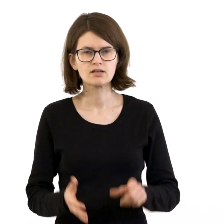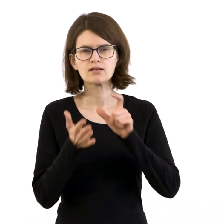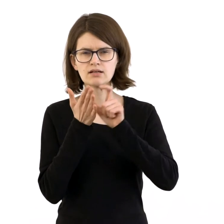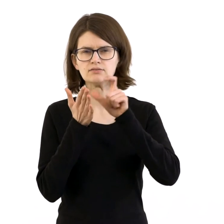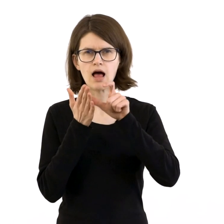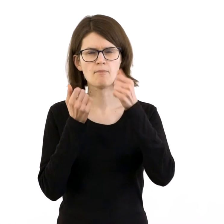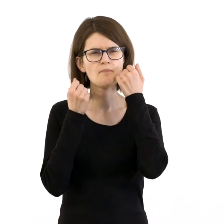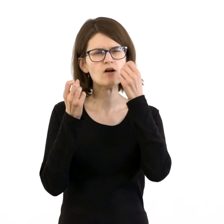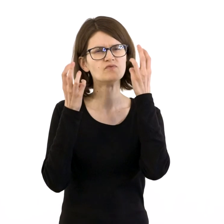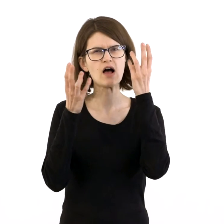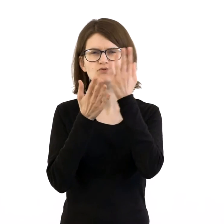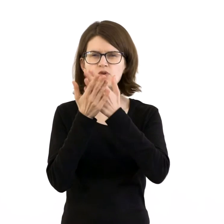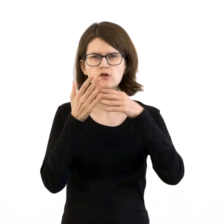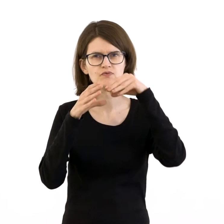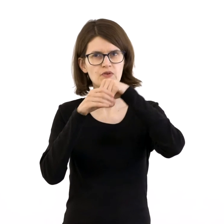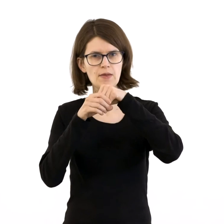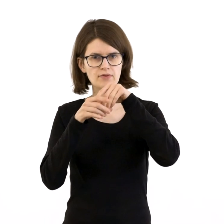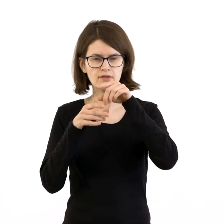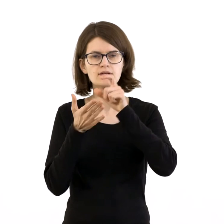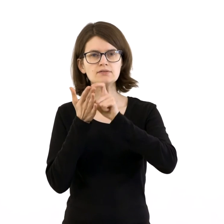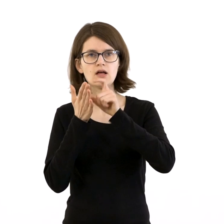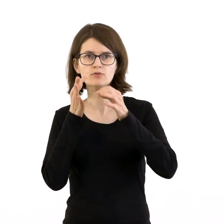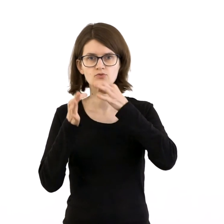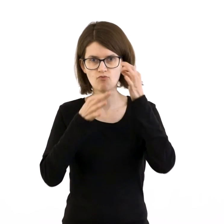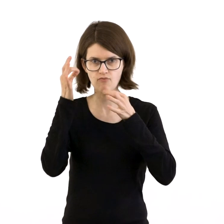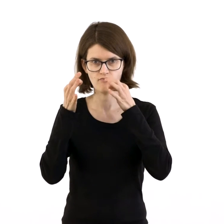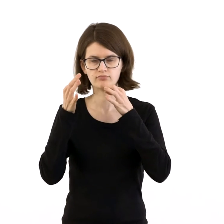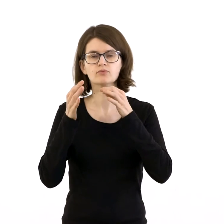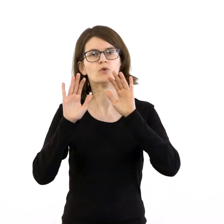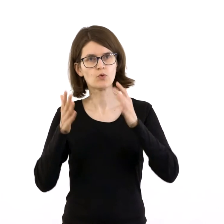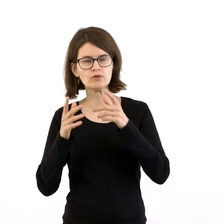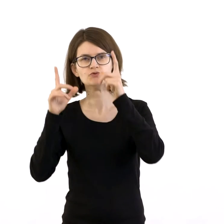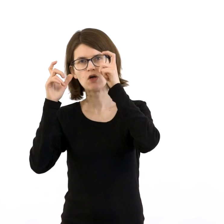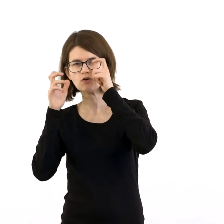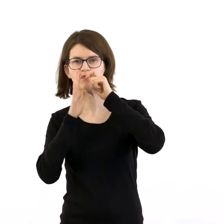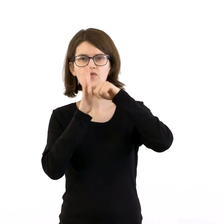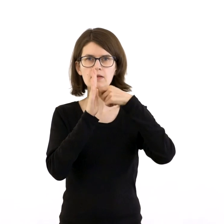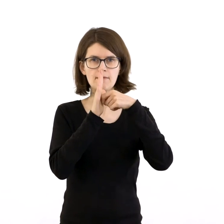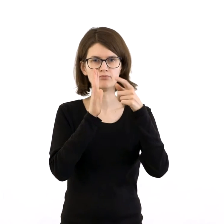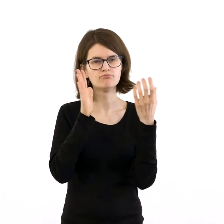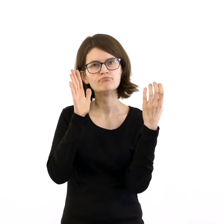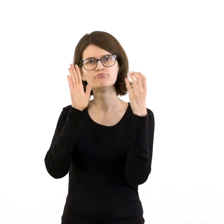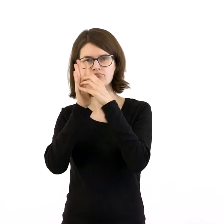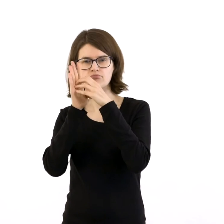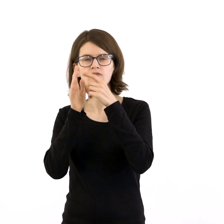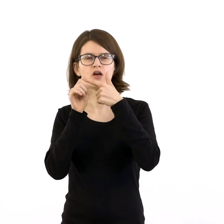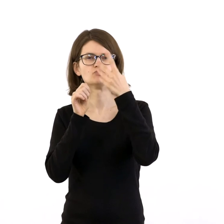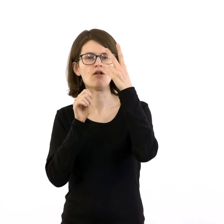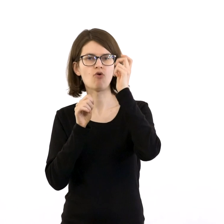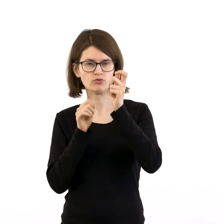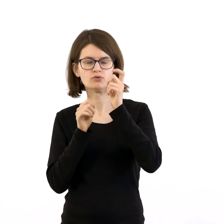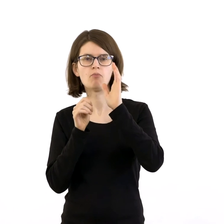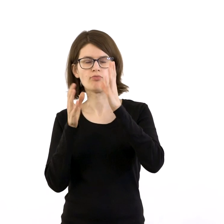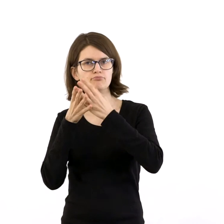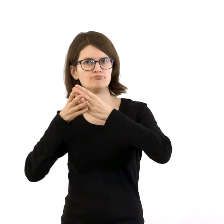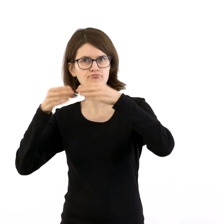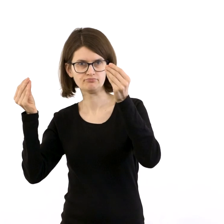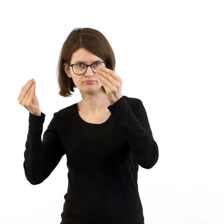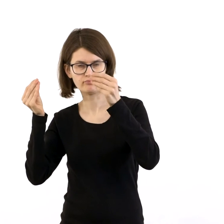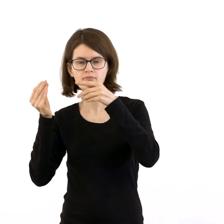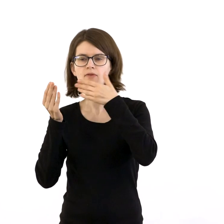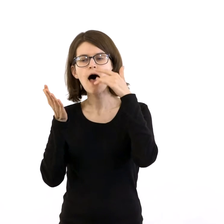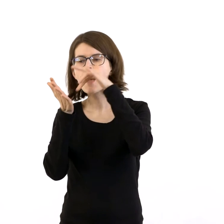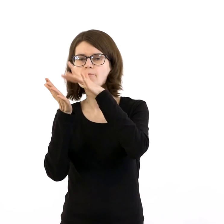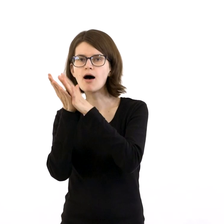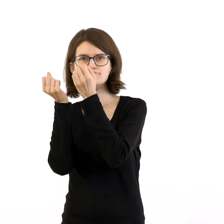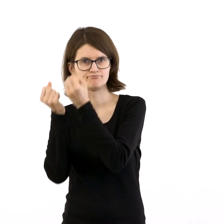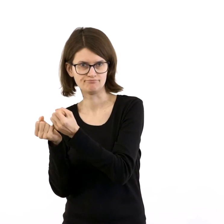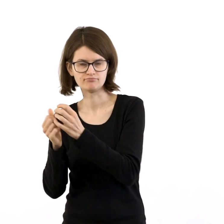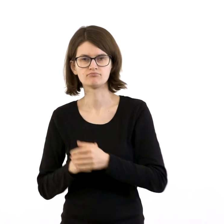Bardzo ważną częścią Instagrama jest Instagram story – nazywane Instastory – czyli zdjęcia lub filmy trwające na koncie 24 h, nie zapisywane w pamięci profilu.